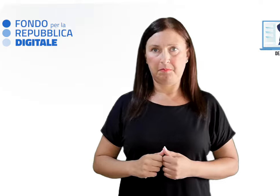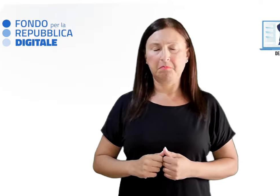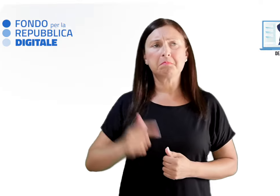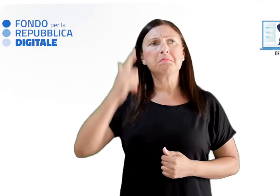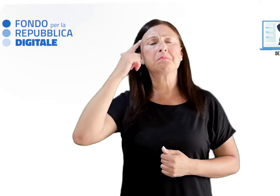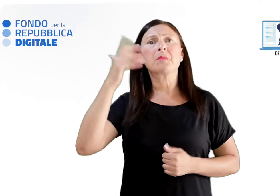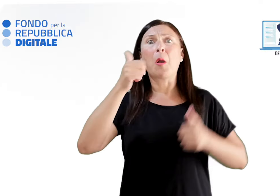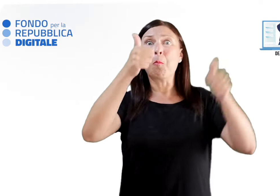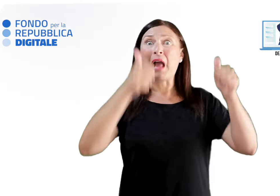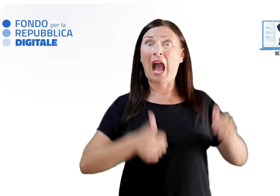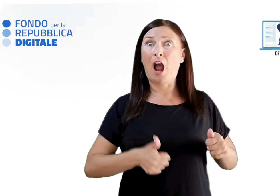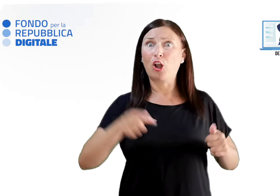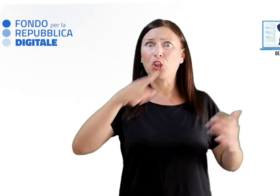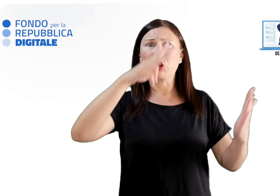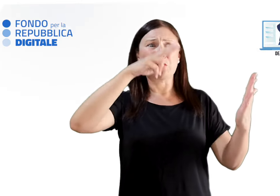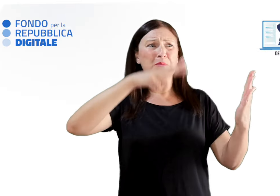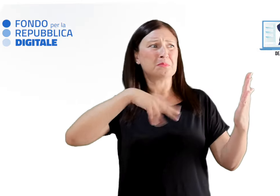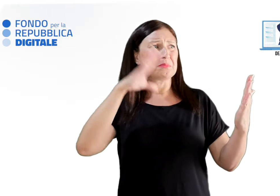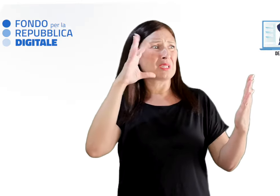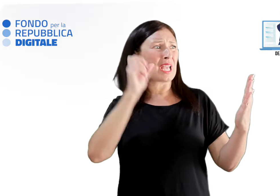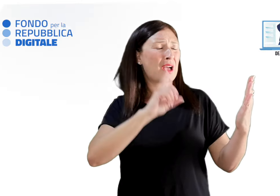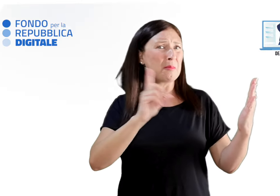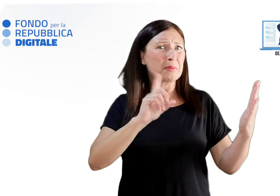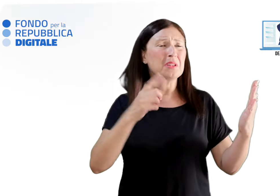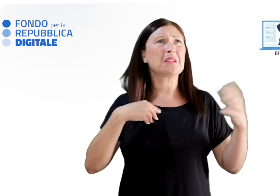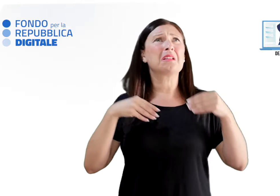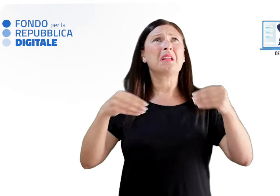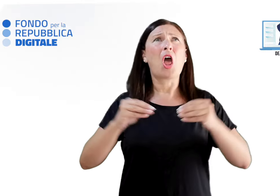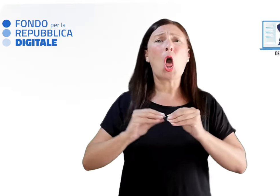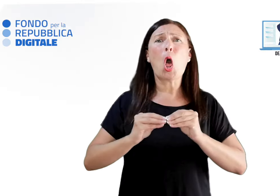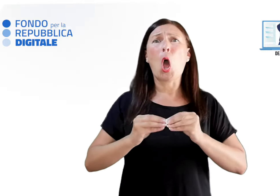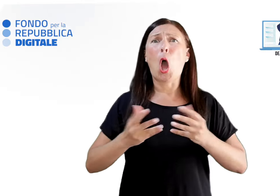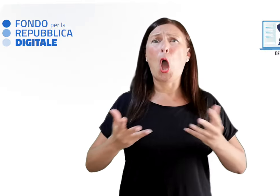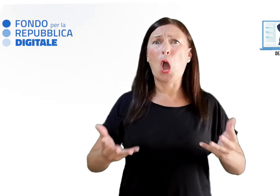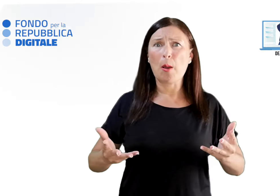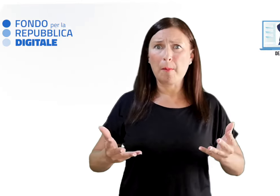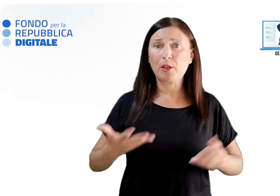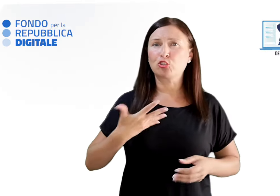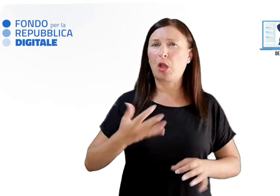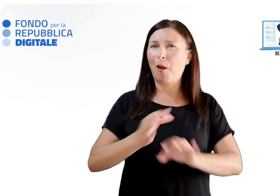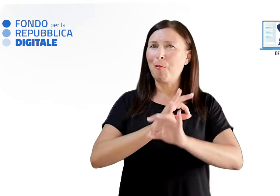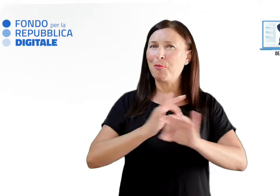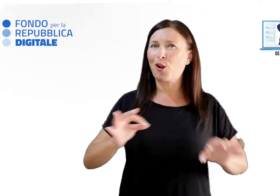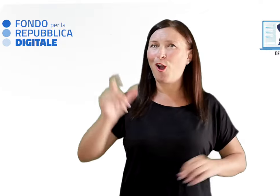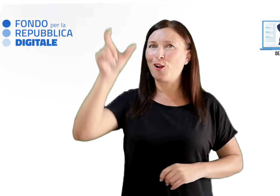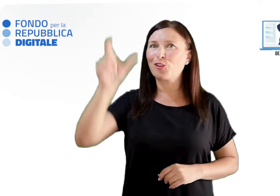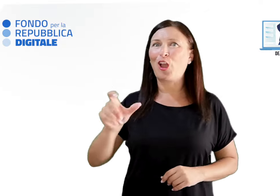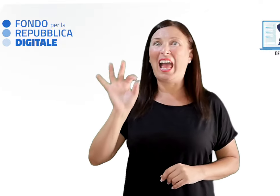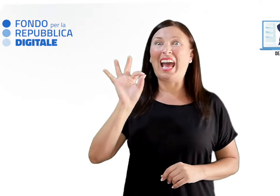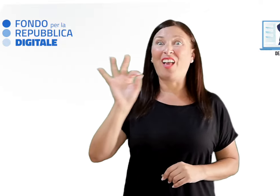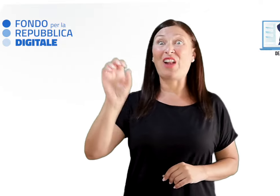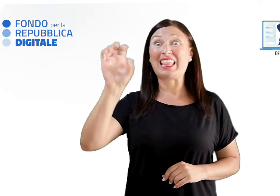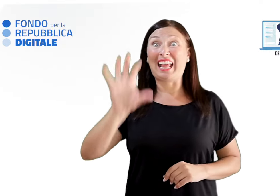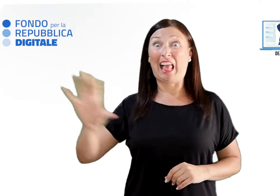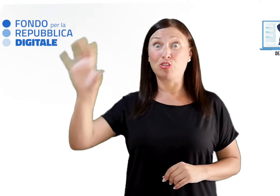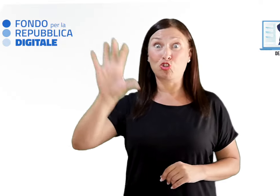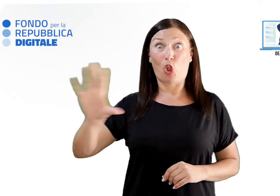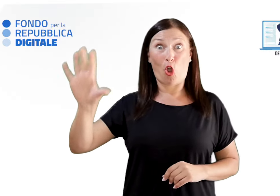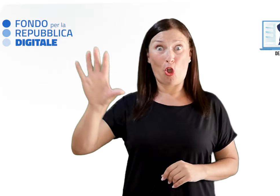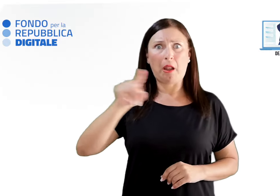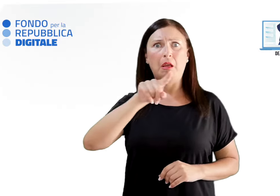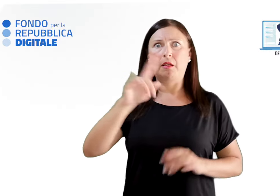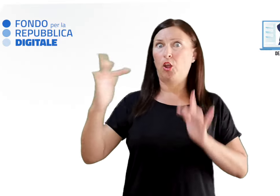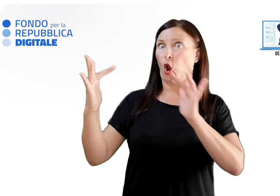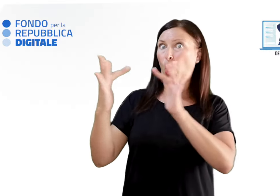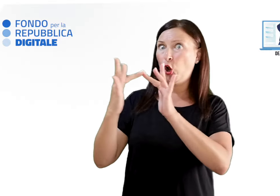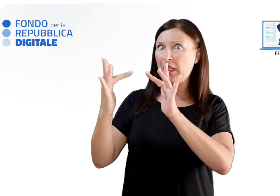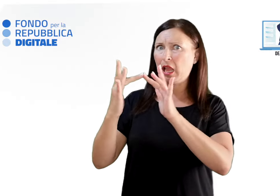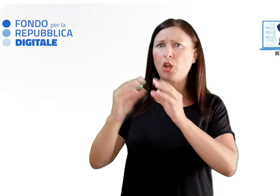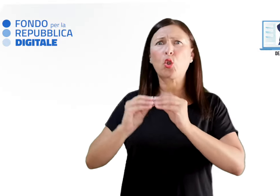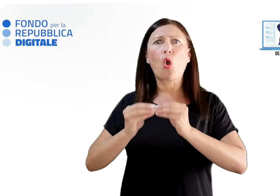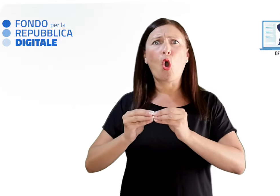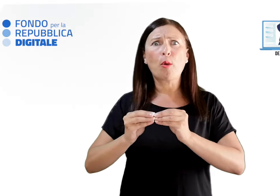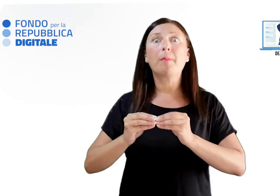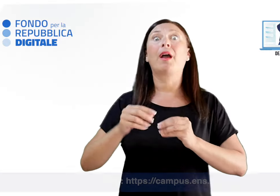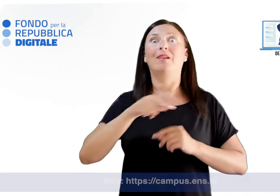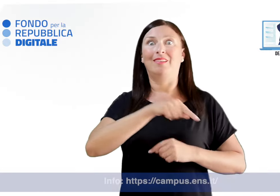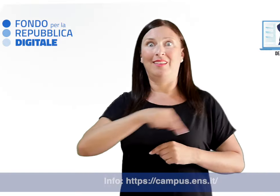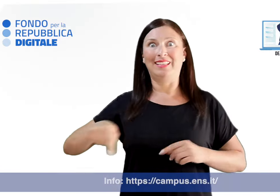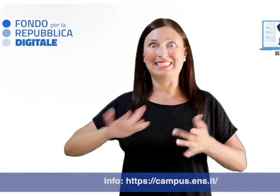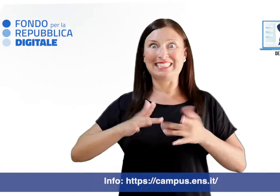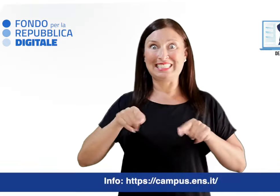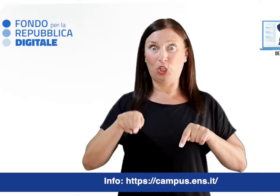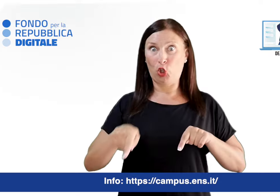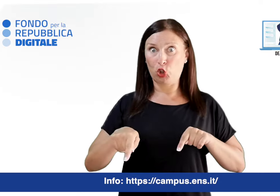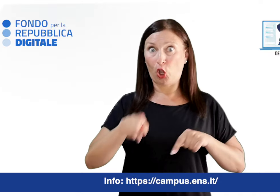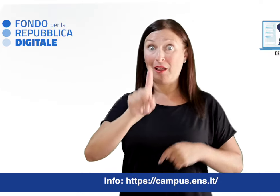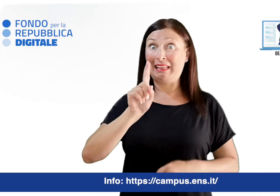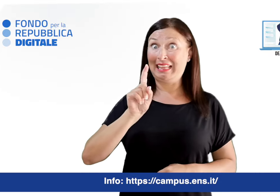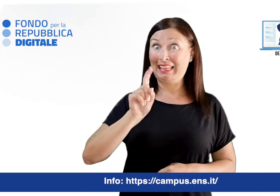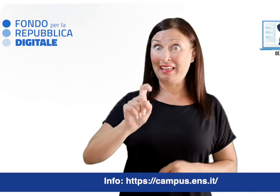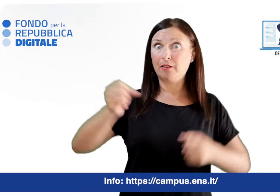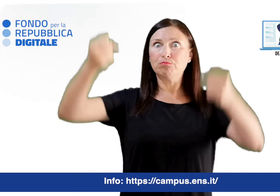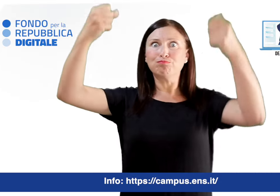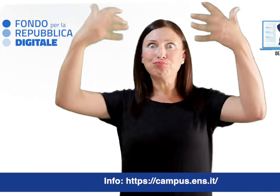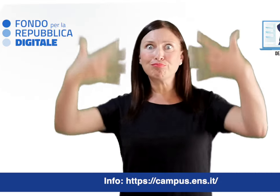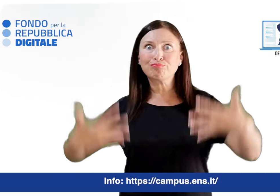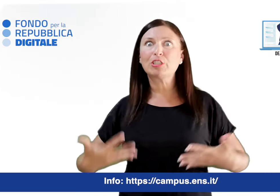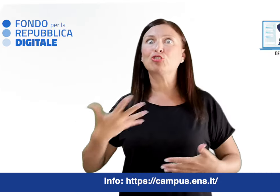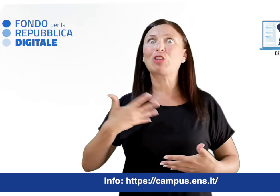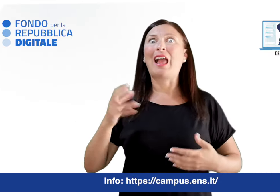se avete difficoltà a comprendere la lettura del bando o come fare, c'è il referente regionale e come conttatarlo? vai al sito campus.ens.it